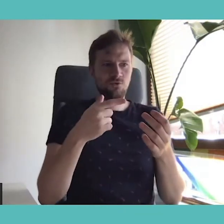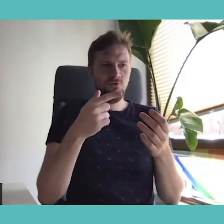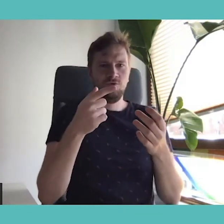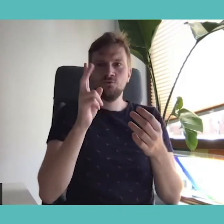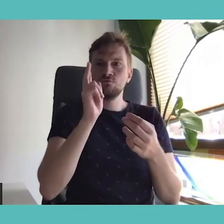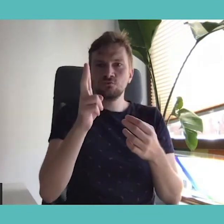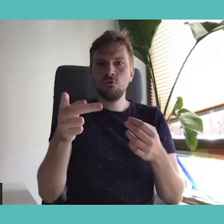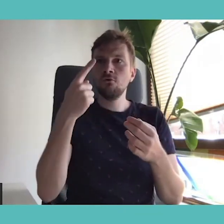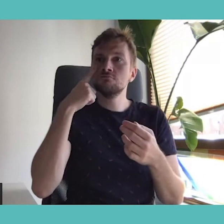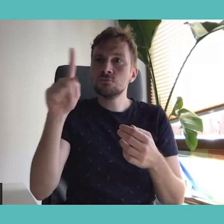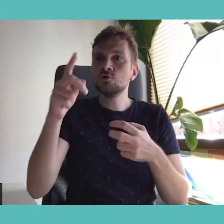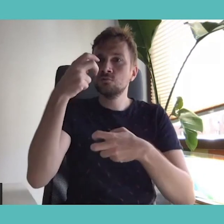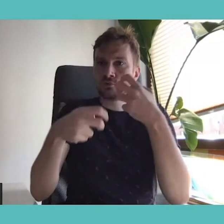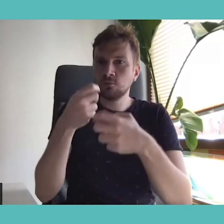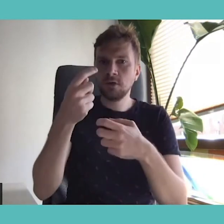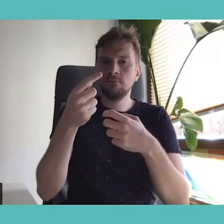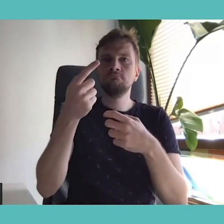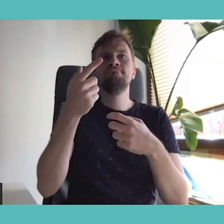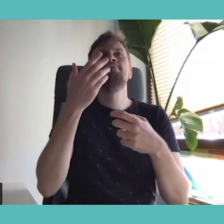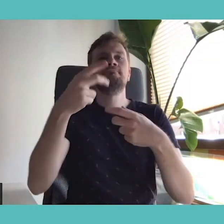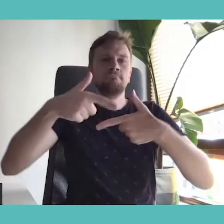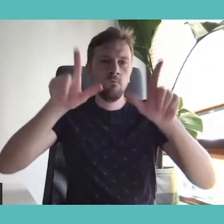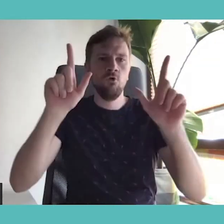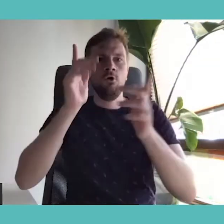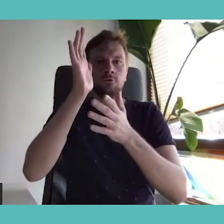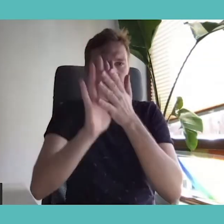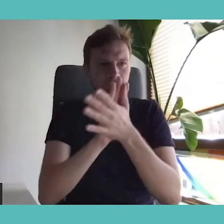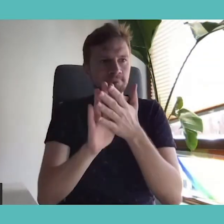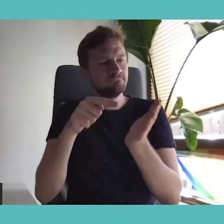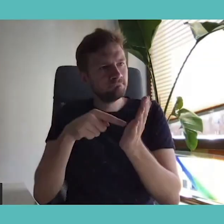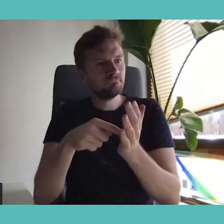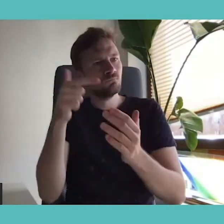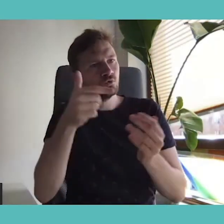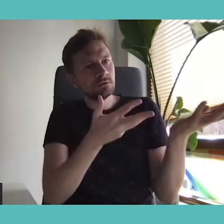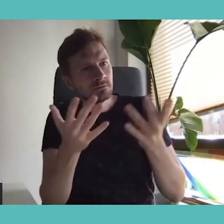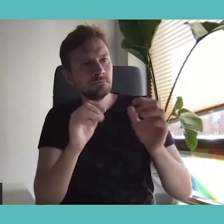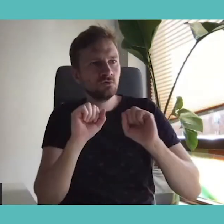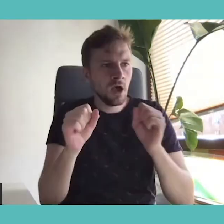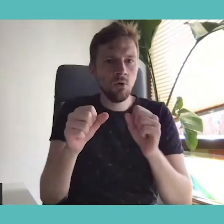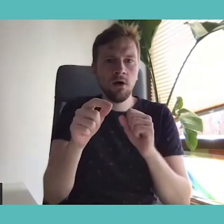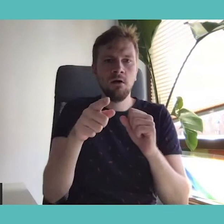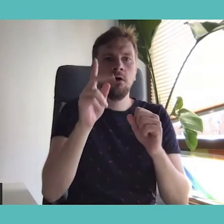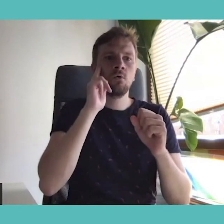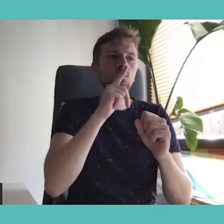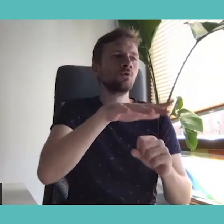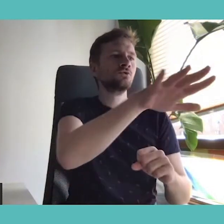Jeśli ktoś zauważy problem niech nagra vlog, opowie o tym, aby móc zacząć działać.